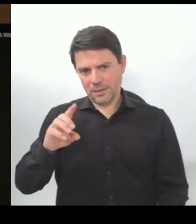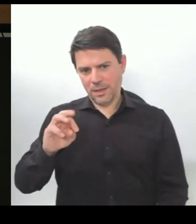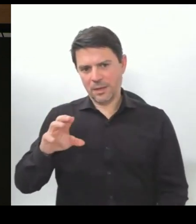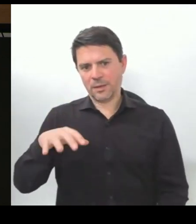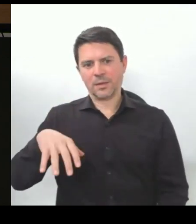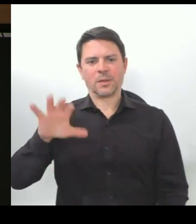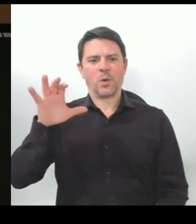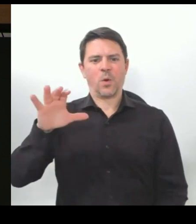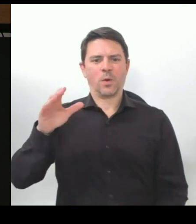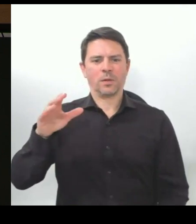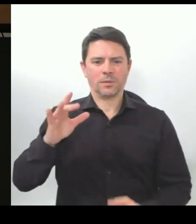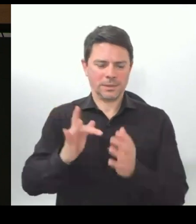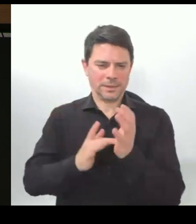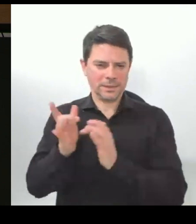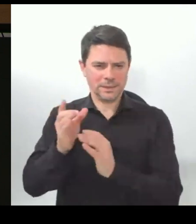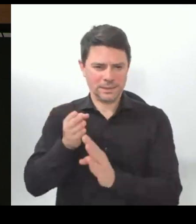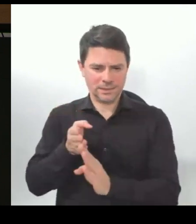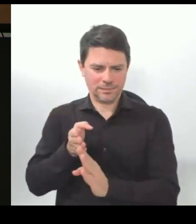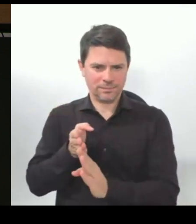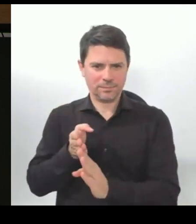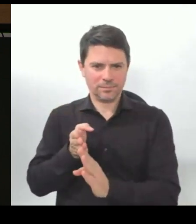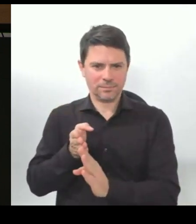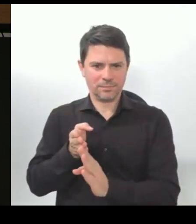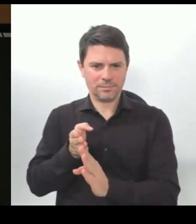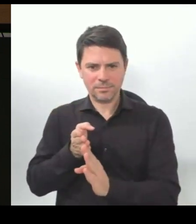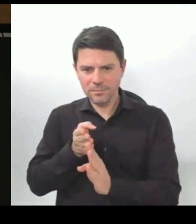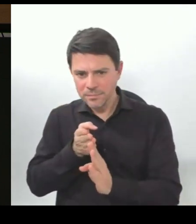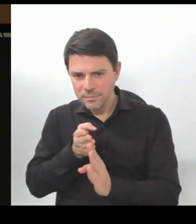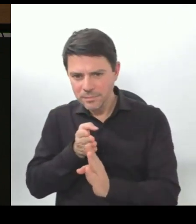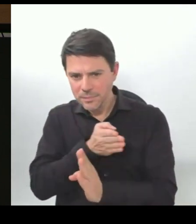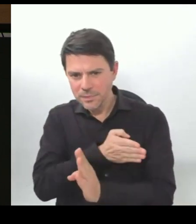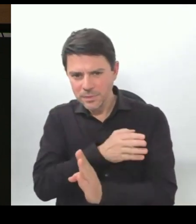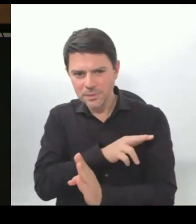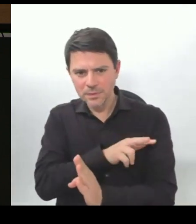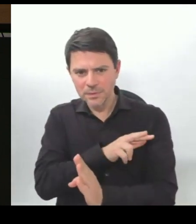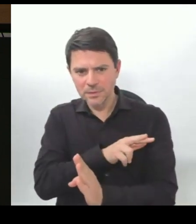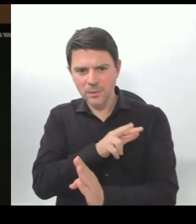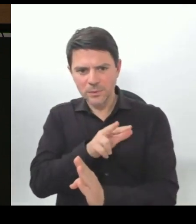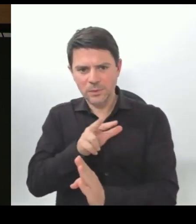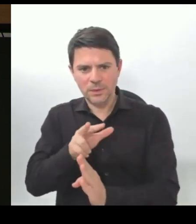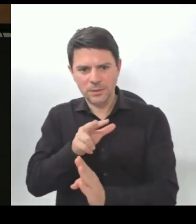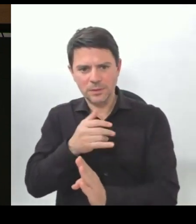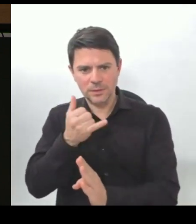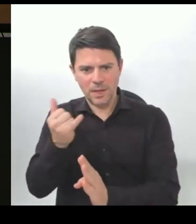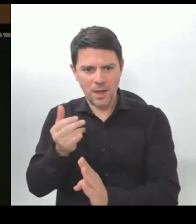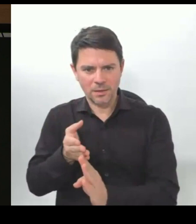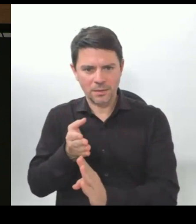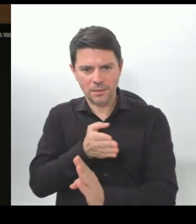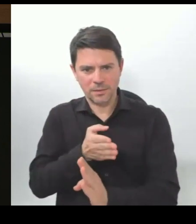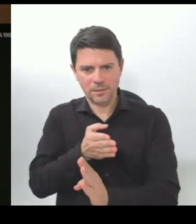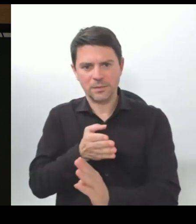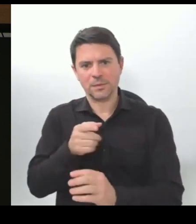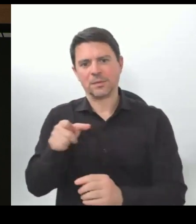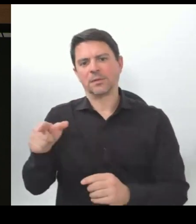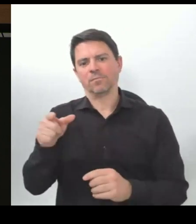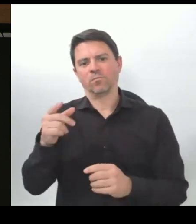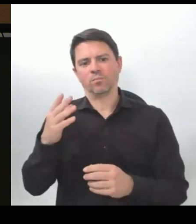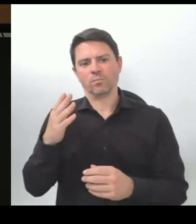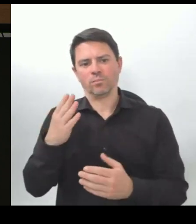auf unseren Straßen regiert, der die Folge misslungener Einwanderungk ist.